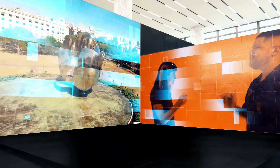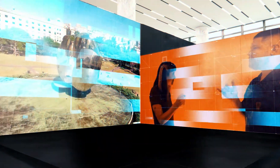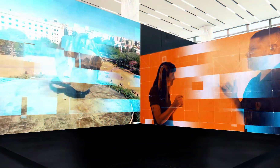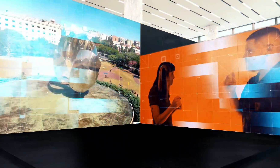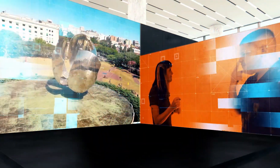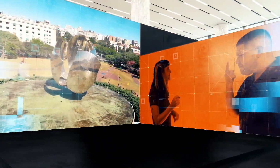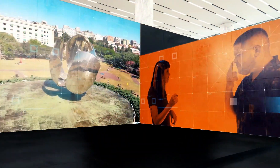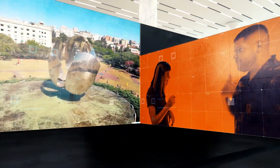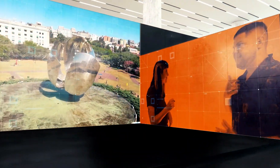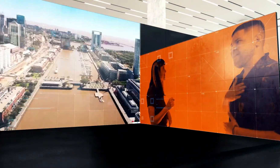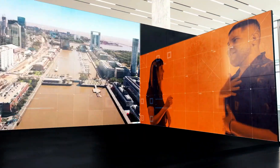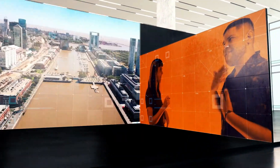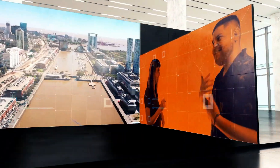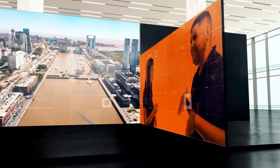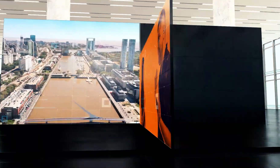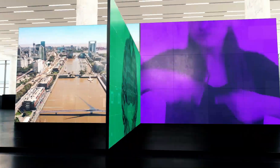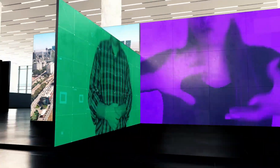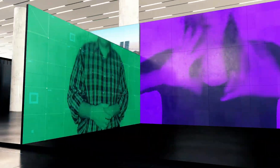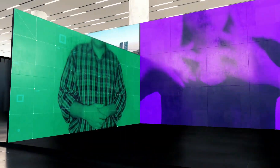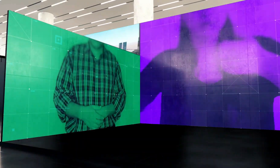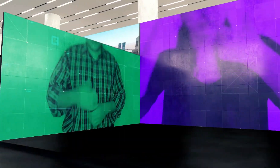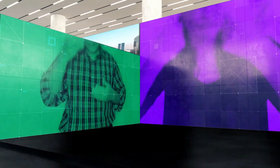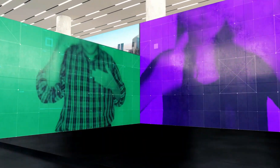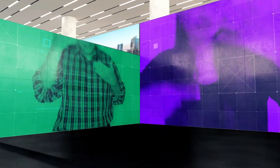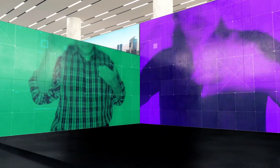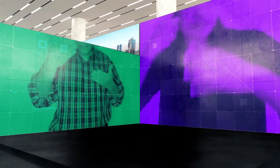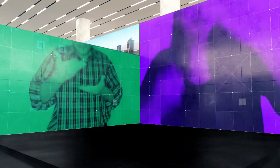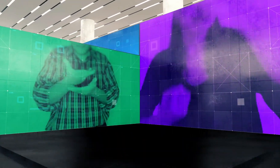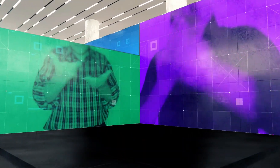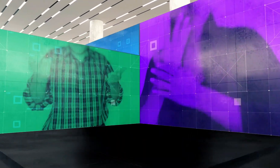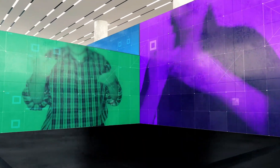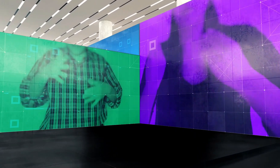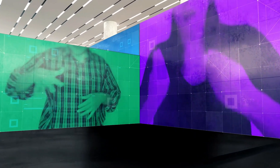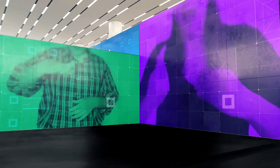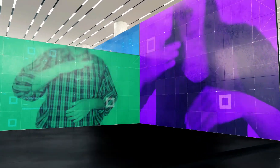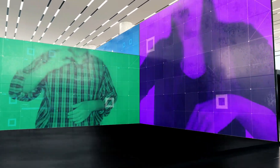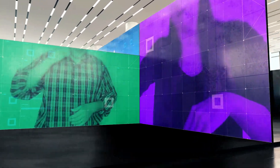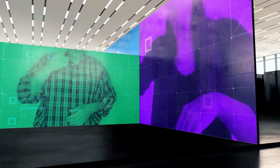[Música]